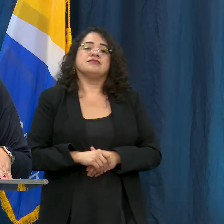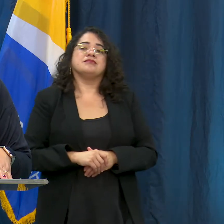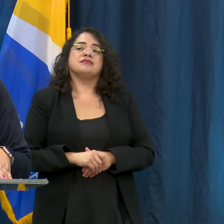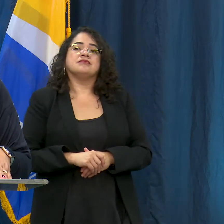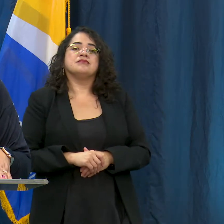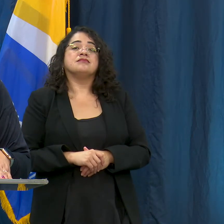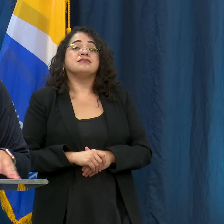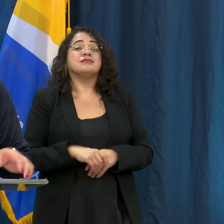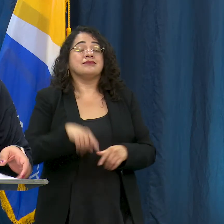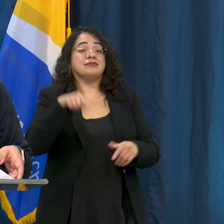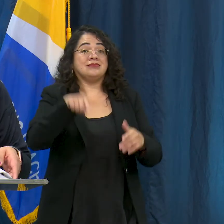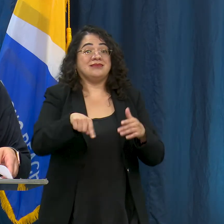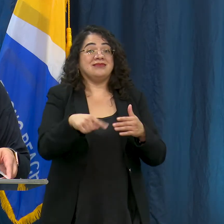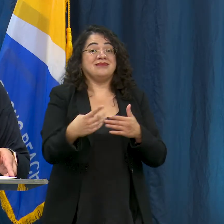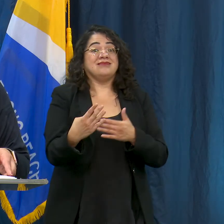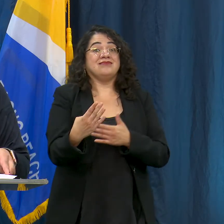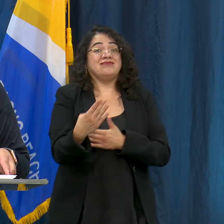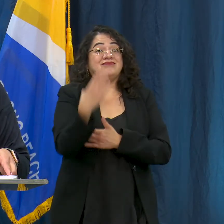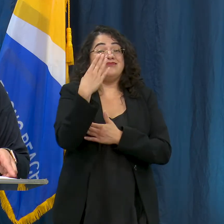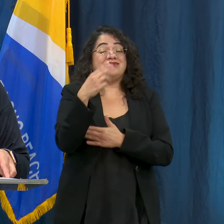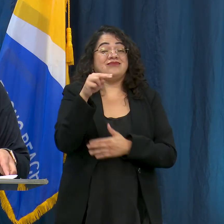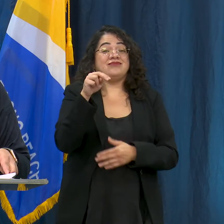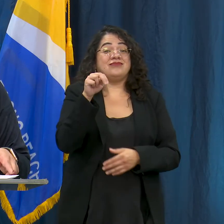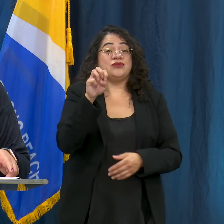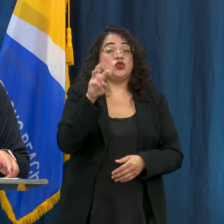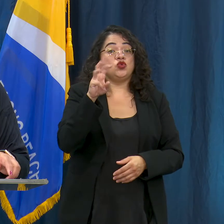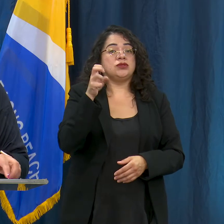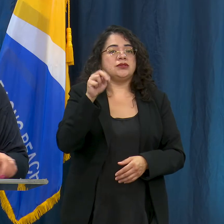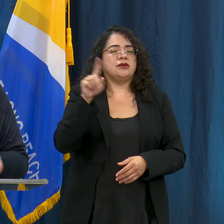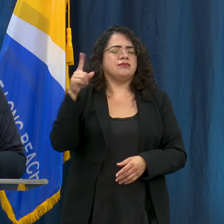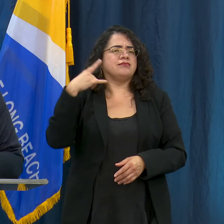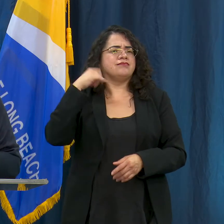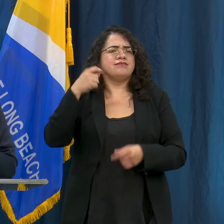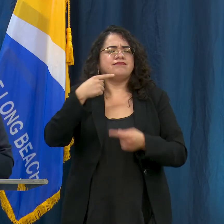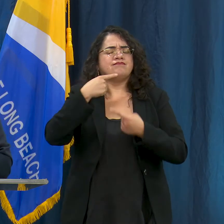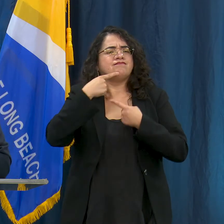mañana del go Verna door Newsom del go venado de california que este este